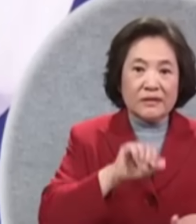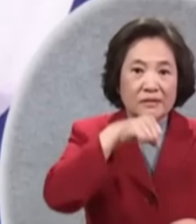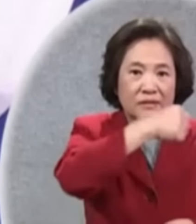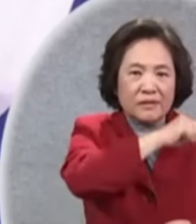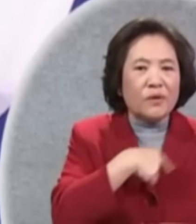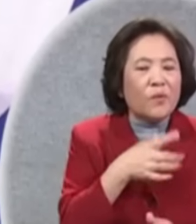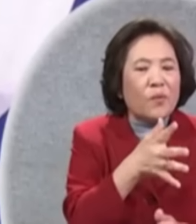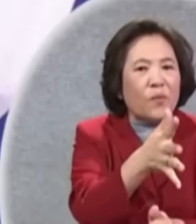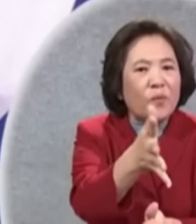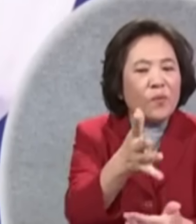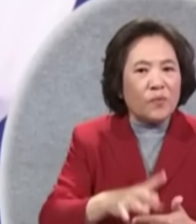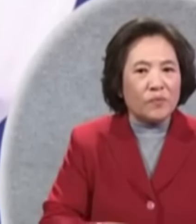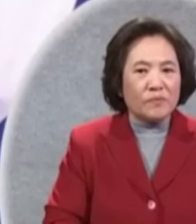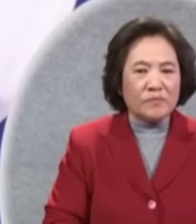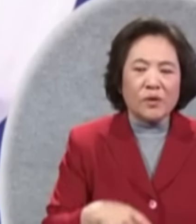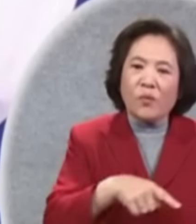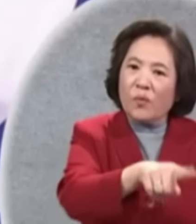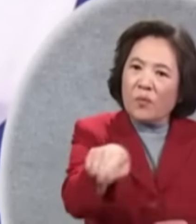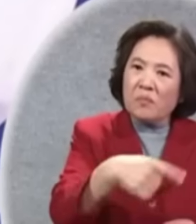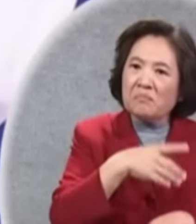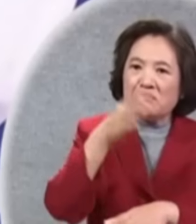請問 你怎麼看政治人物